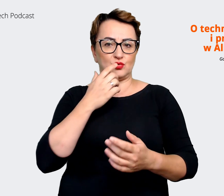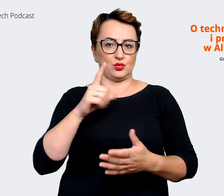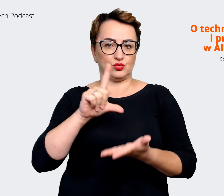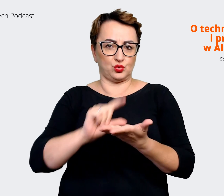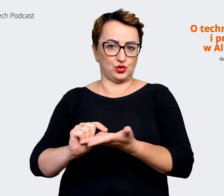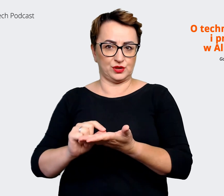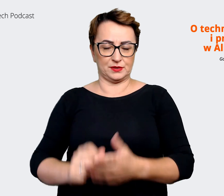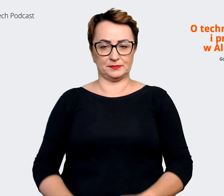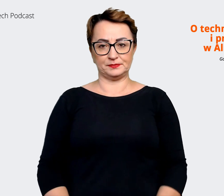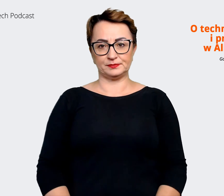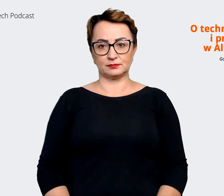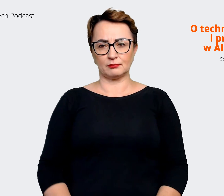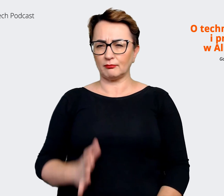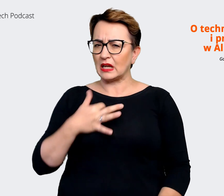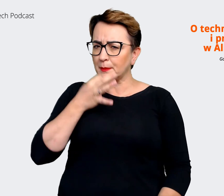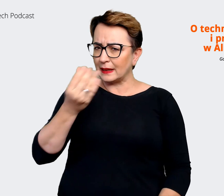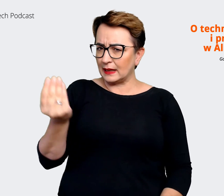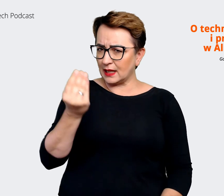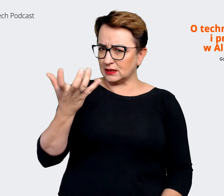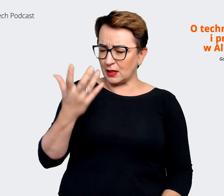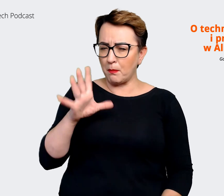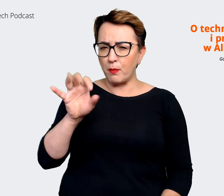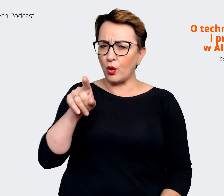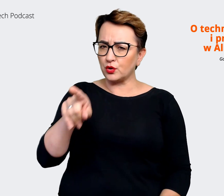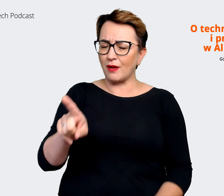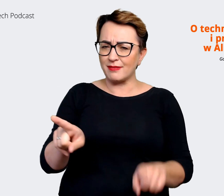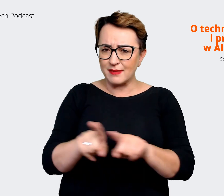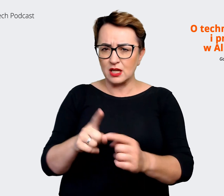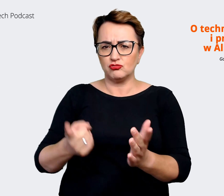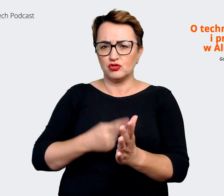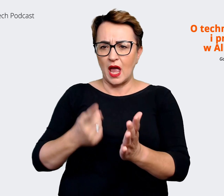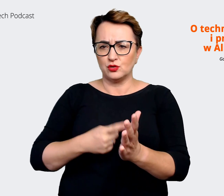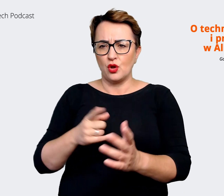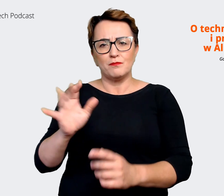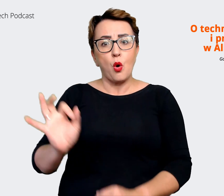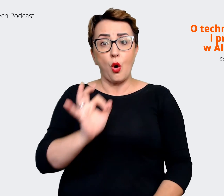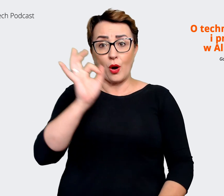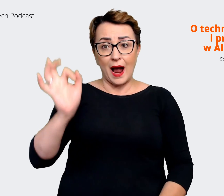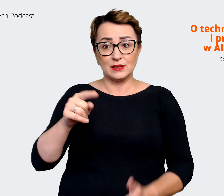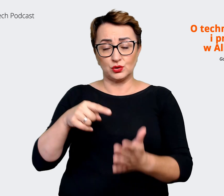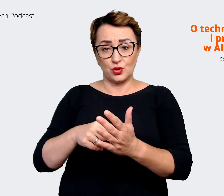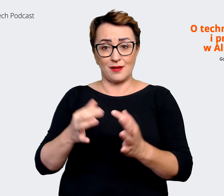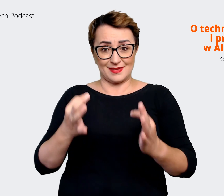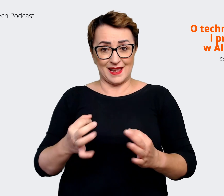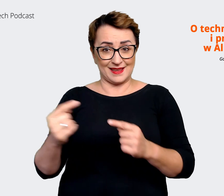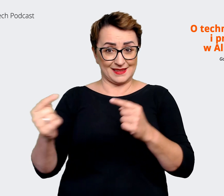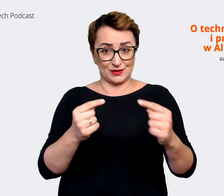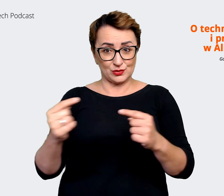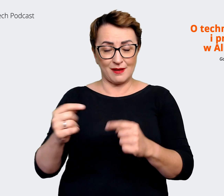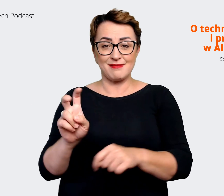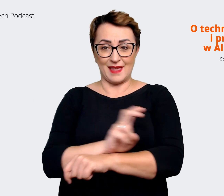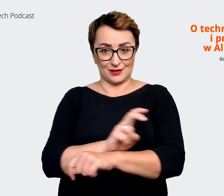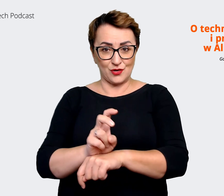bo to też jest... bardzo często przy okazji tego odcinka rozmawiamy dużo o technologii. A